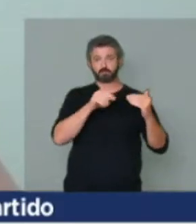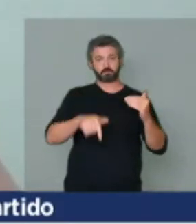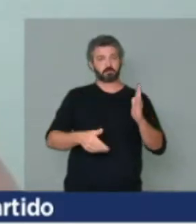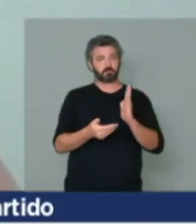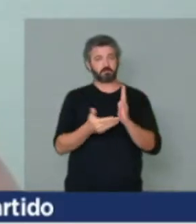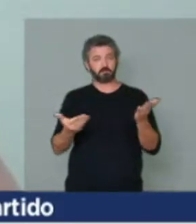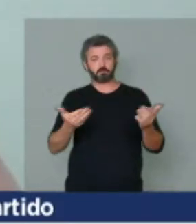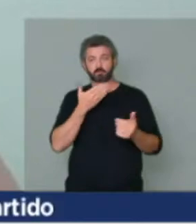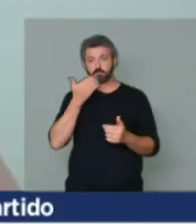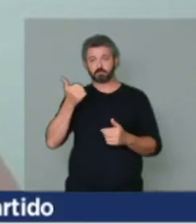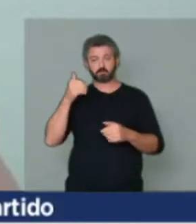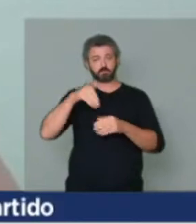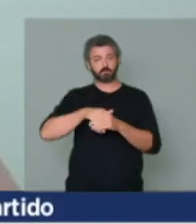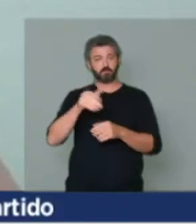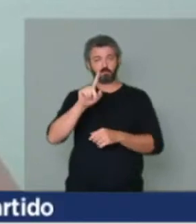MELHOR RETIRADA DESSE PROJETO. -- [PRESIDENTE]: